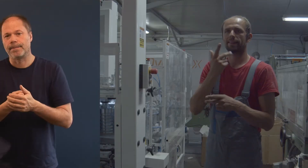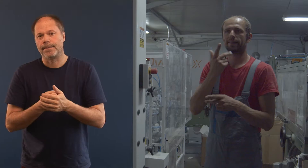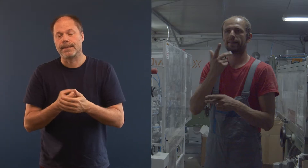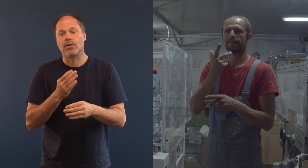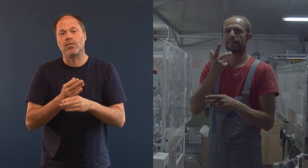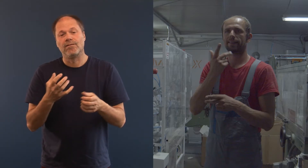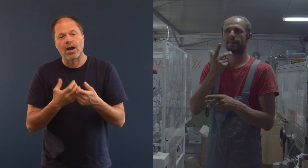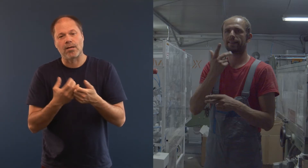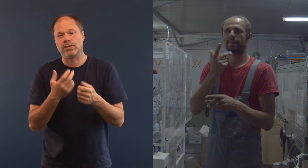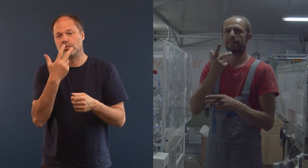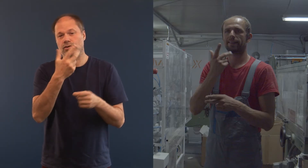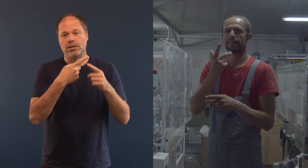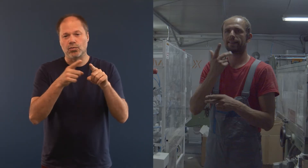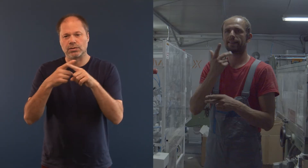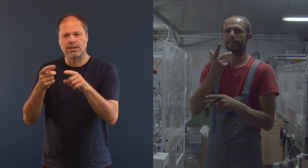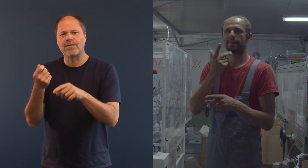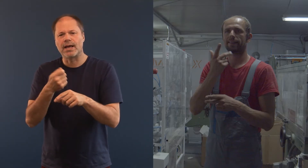Vyrábíme tři druhy ubrousků podle velikosti -